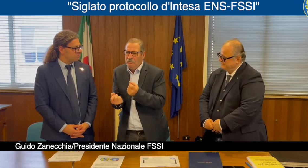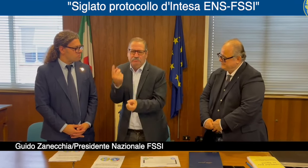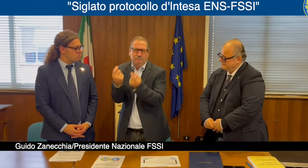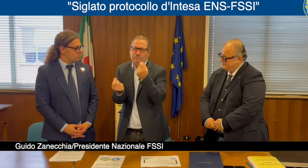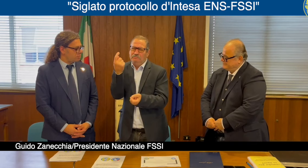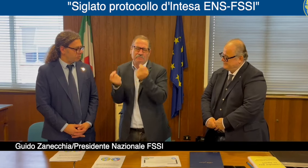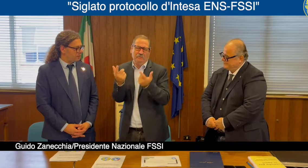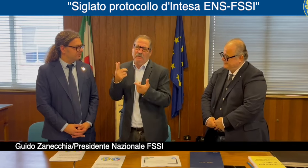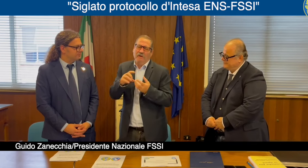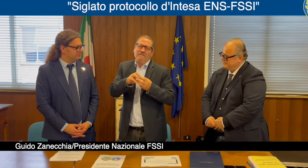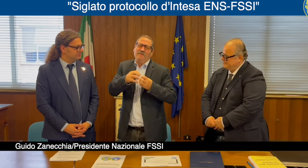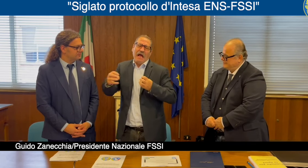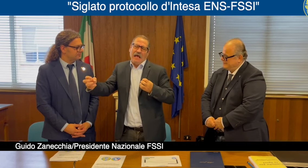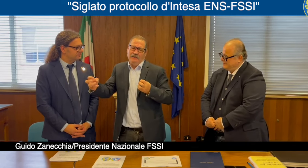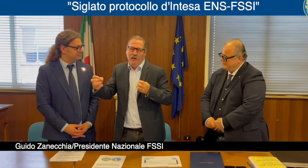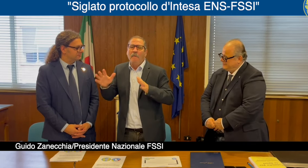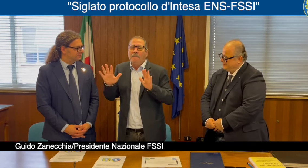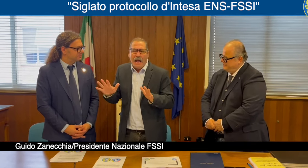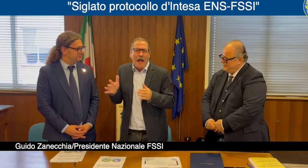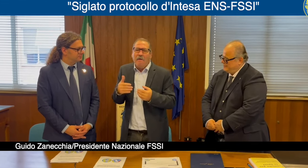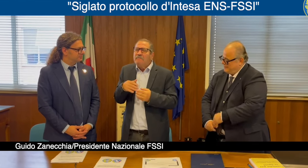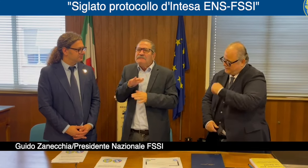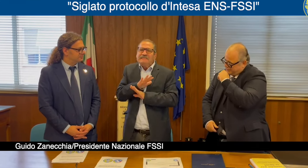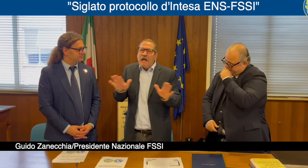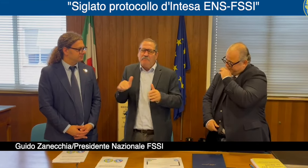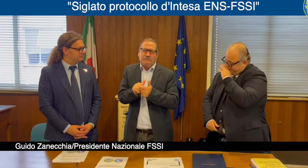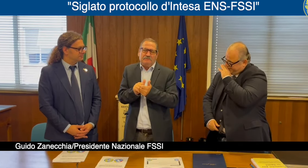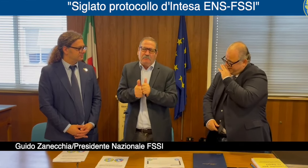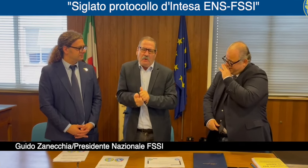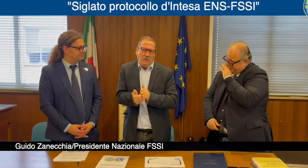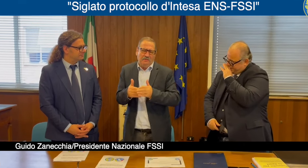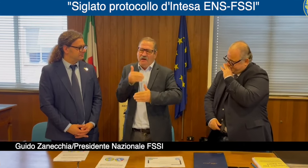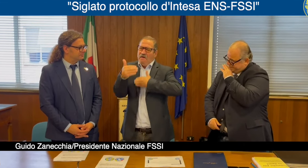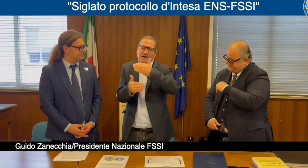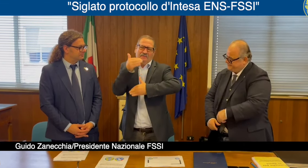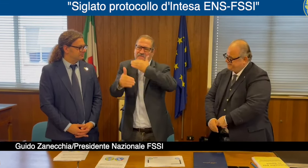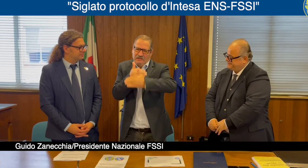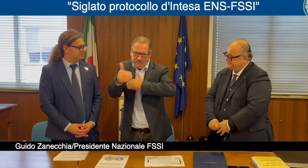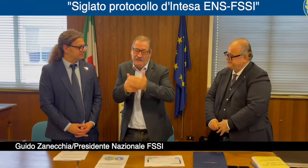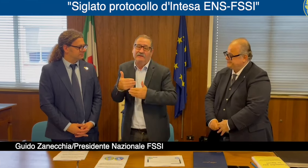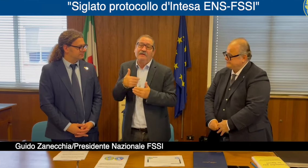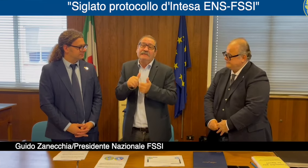qualsiasi eventuale criticità vedrà sempre e comunque lo sport andare avanti.